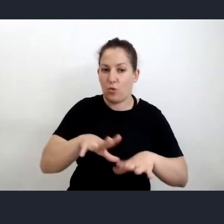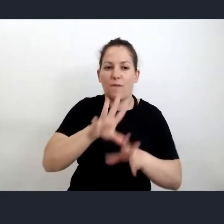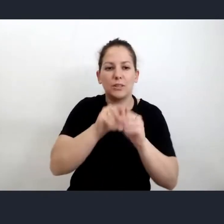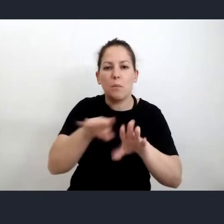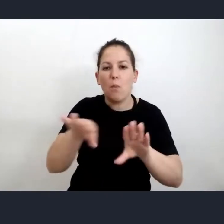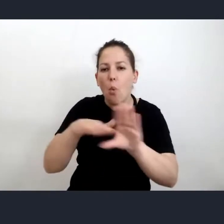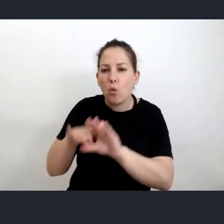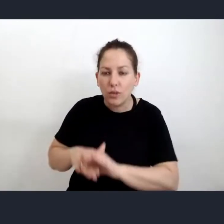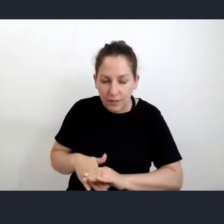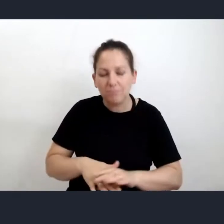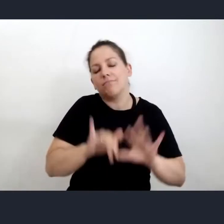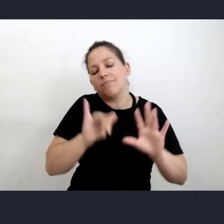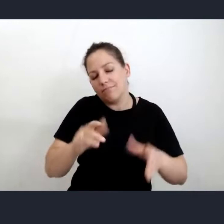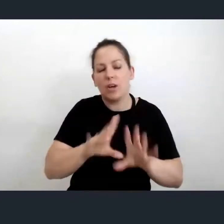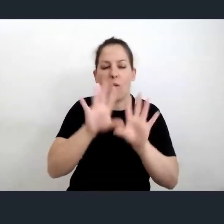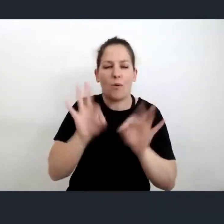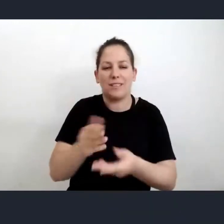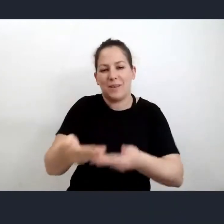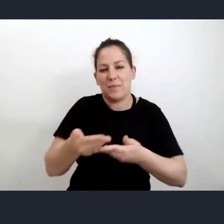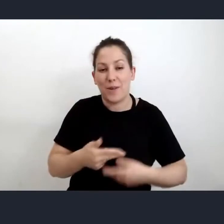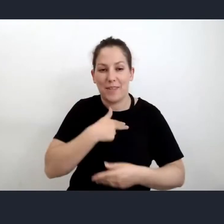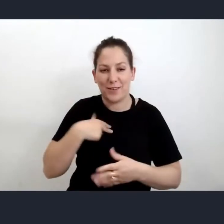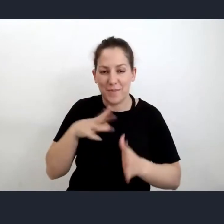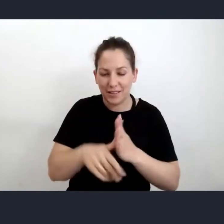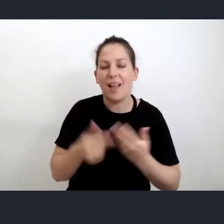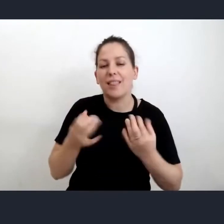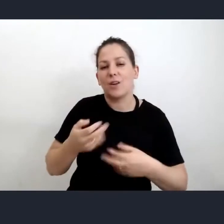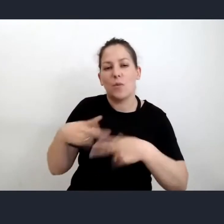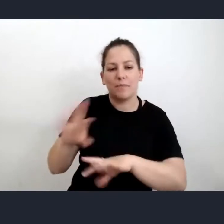i w ogóle zapraszam do naszego miasta, a oddaję teraz głos panu dyrektorowi.